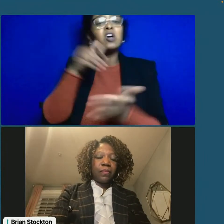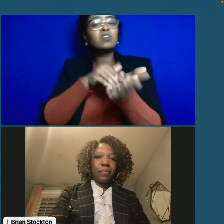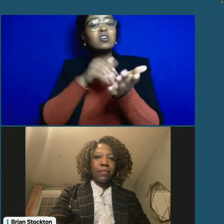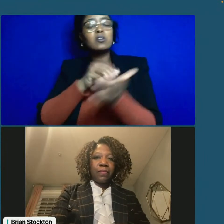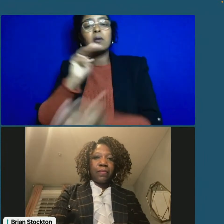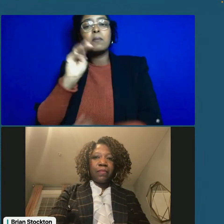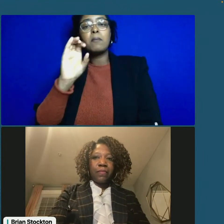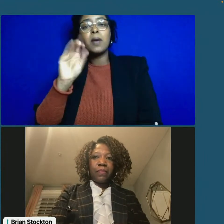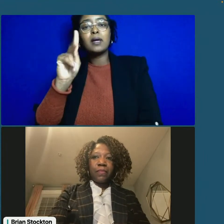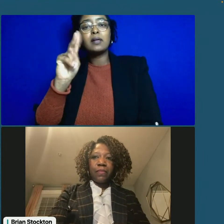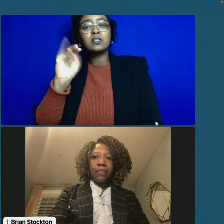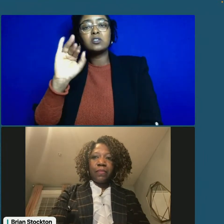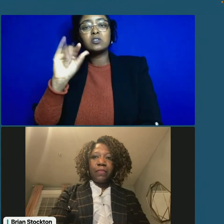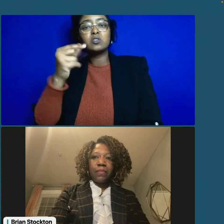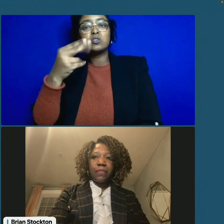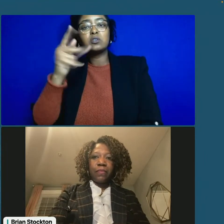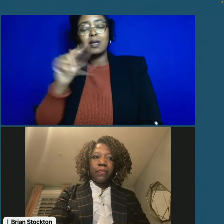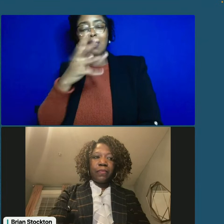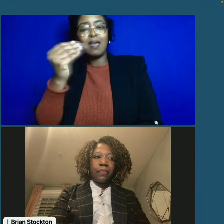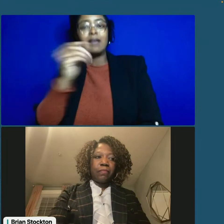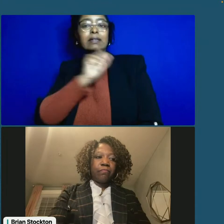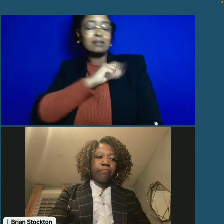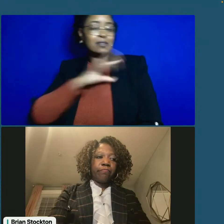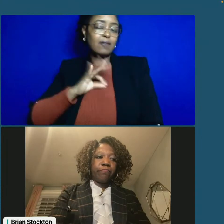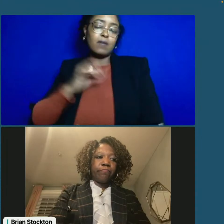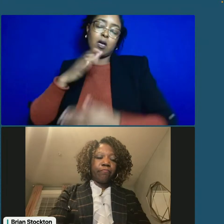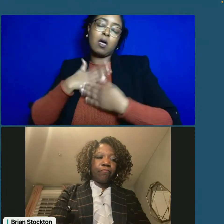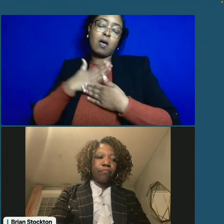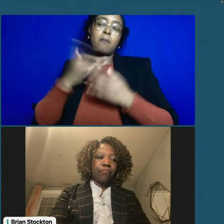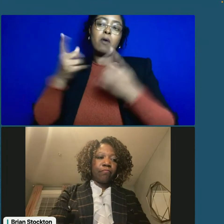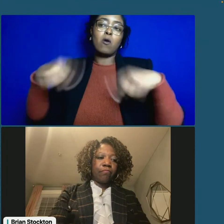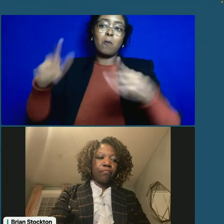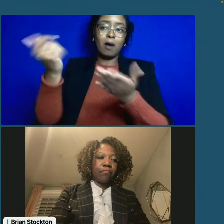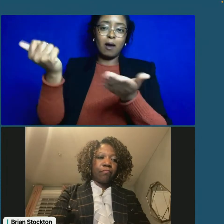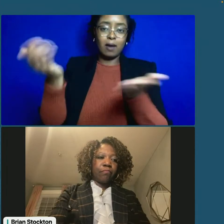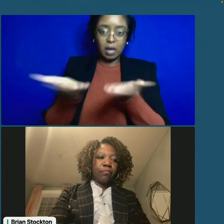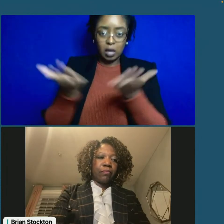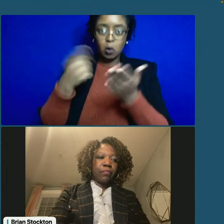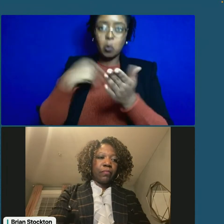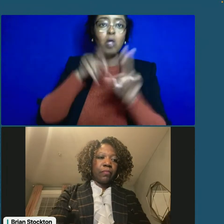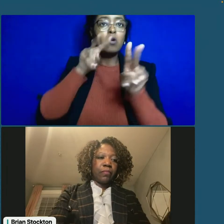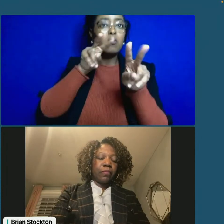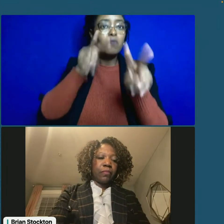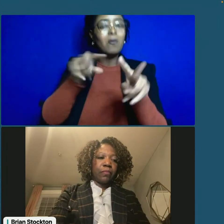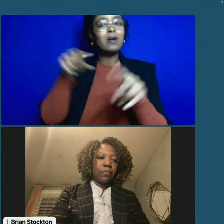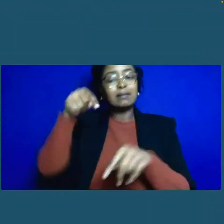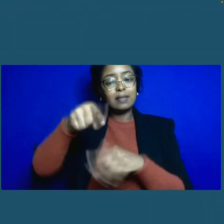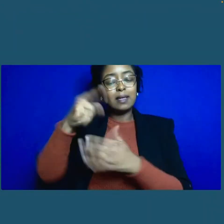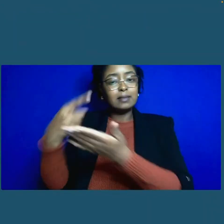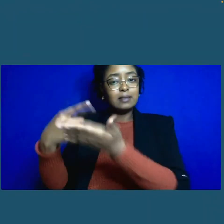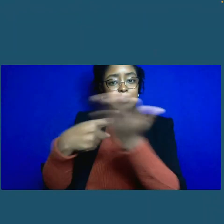Oliviers, ya que no hay pruebas de Georgia en toda la libertad,